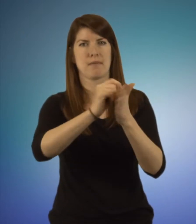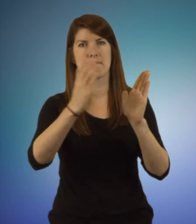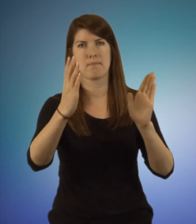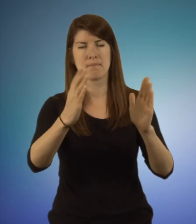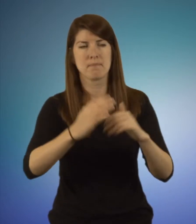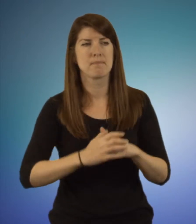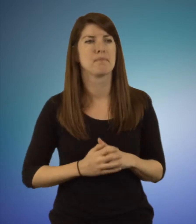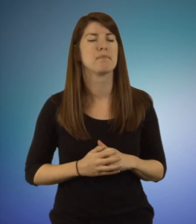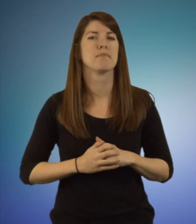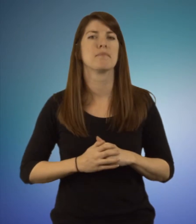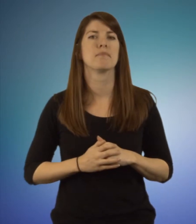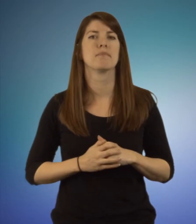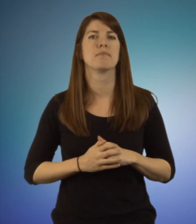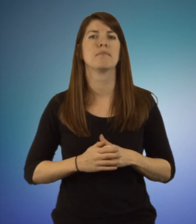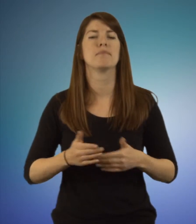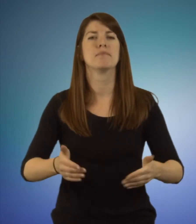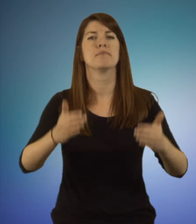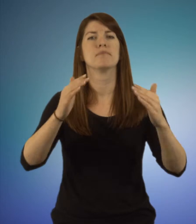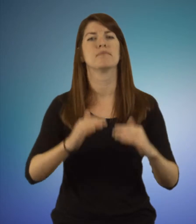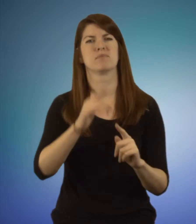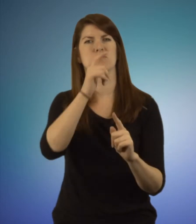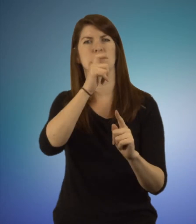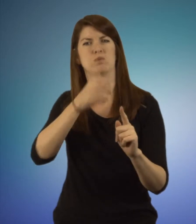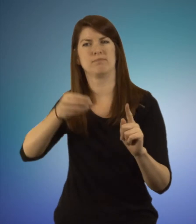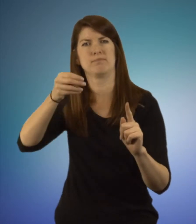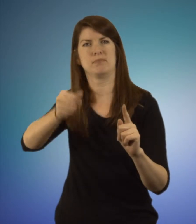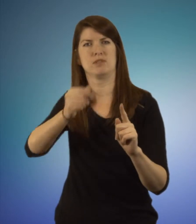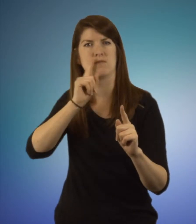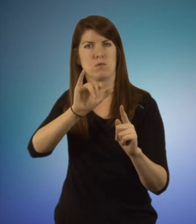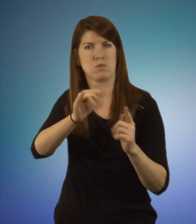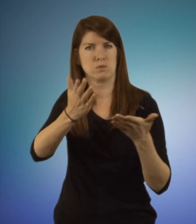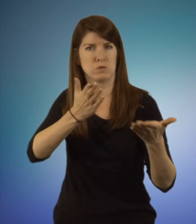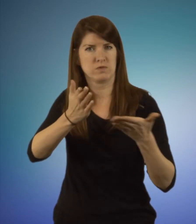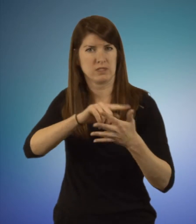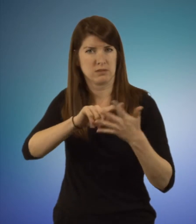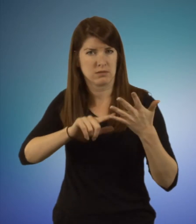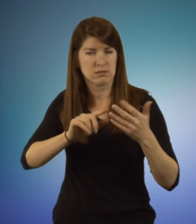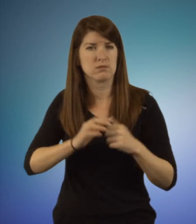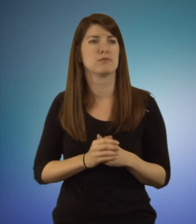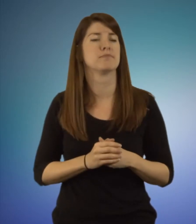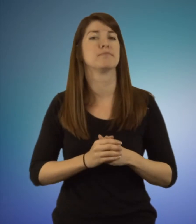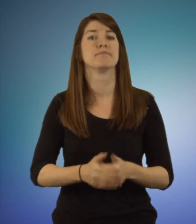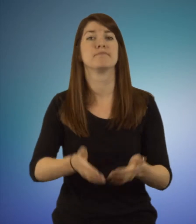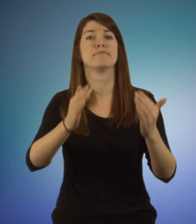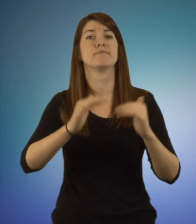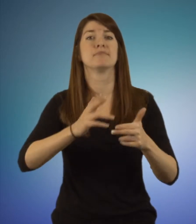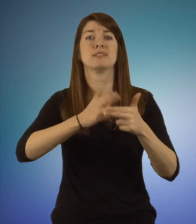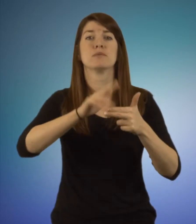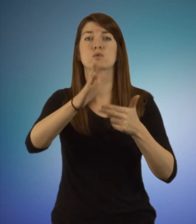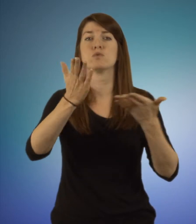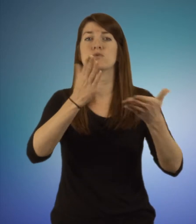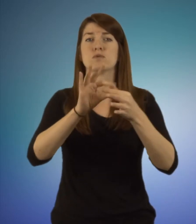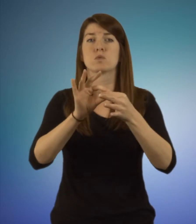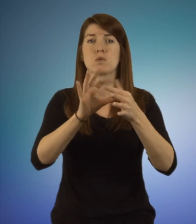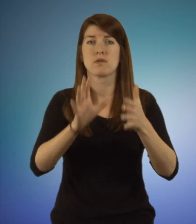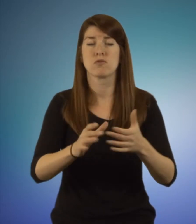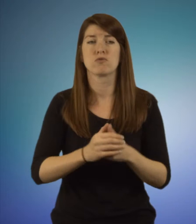específico; quién pagará por los servicios; el nombre de su coordinador de servicios; y el plan